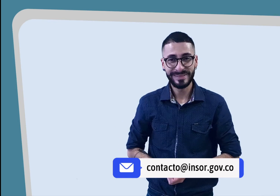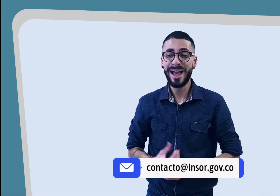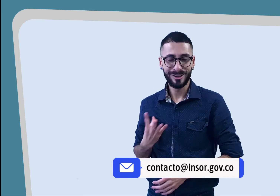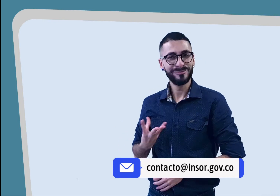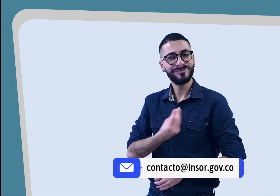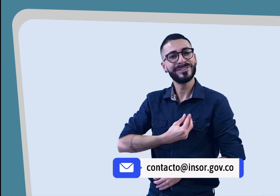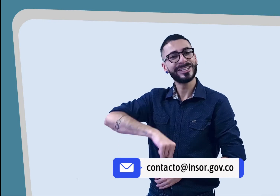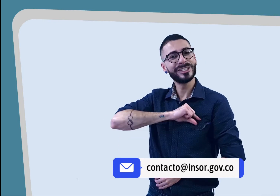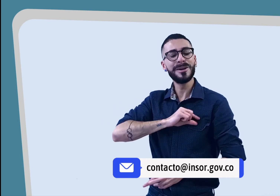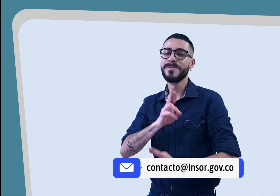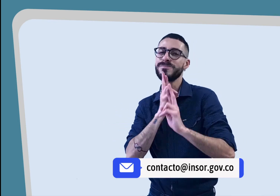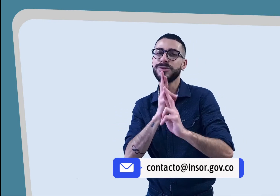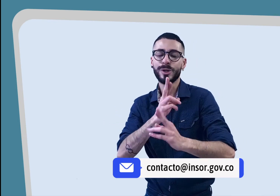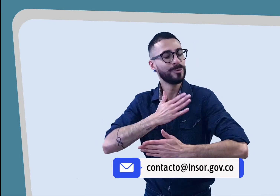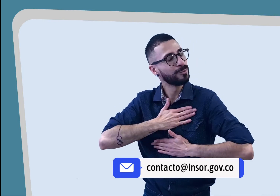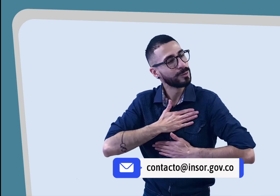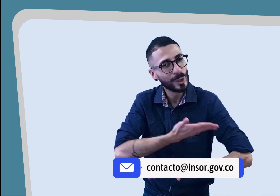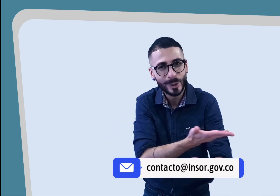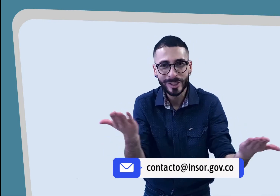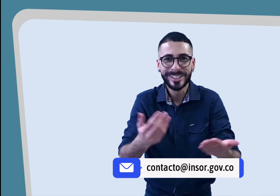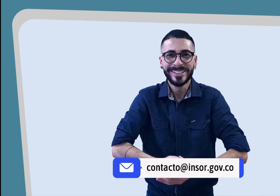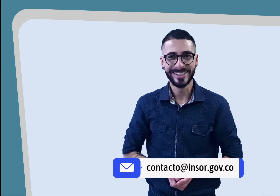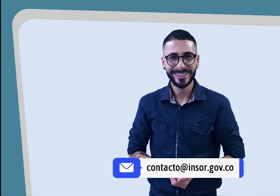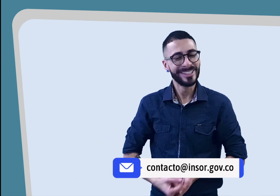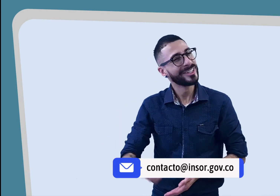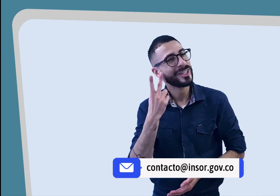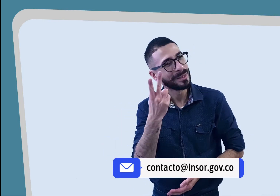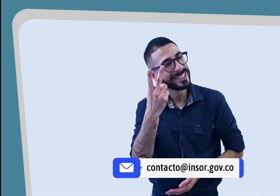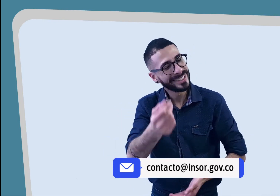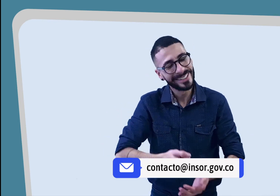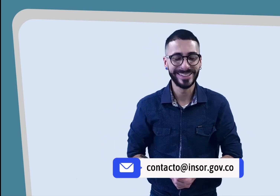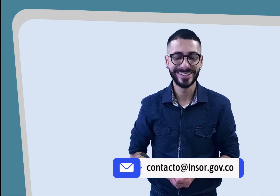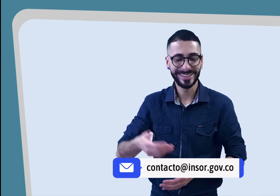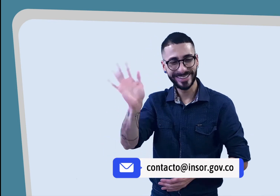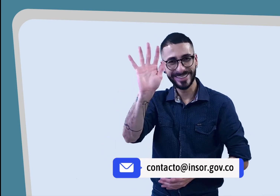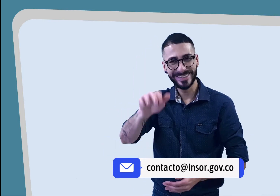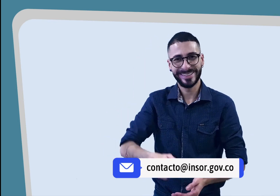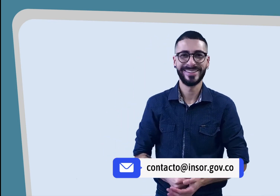Desde INSOR Educativo estaremos encantados de responderles. Nos vemos, hasta pronto.